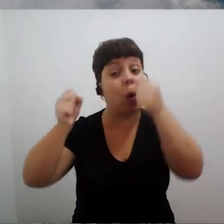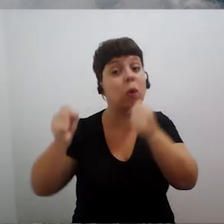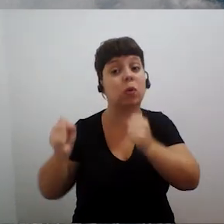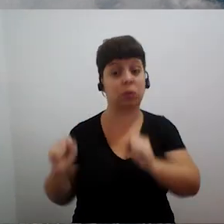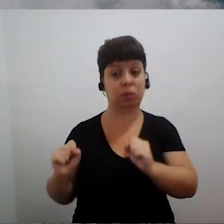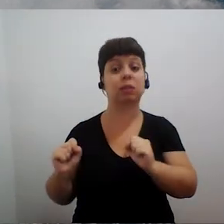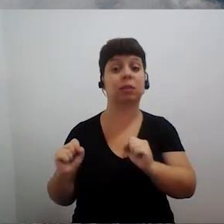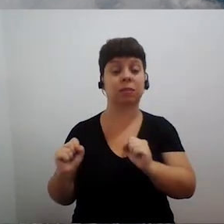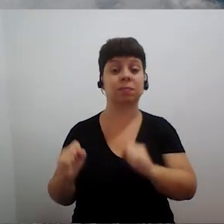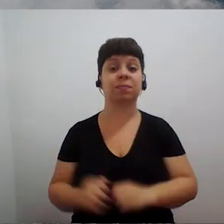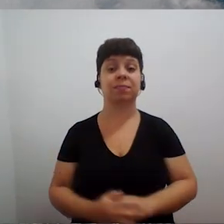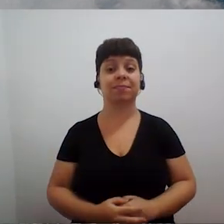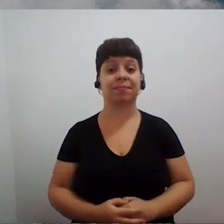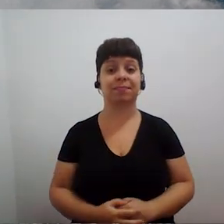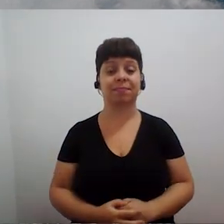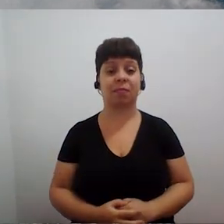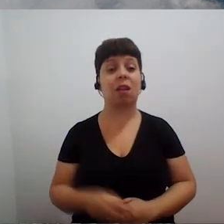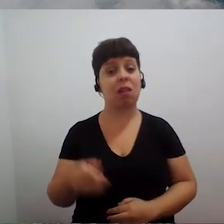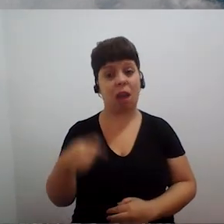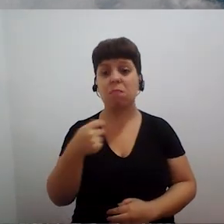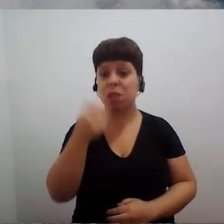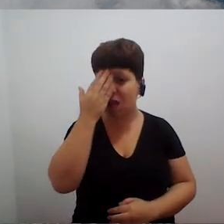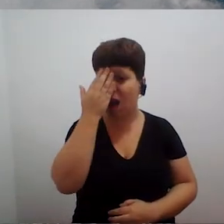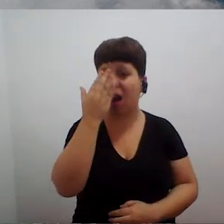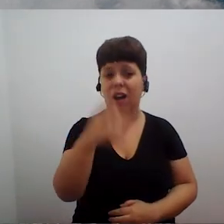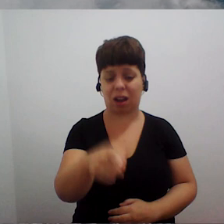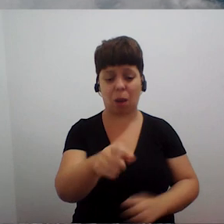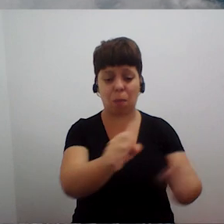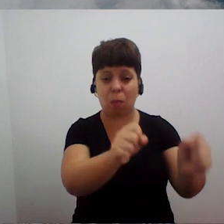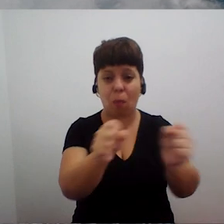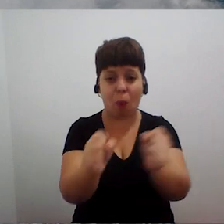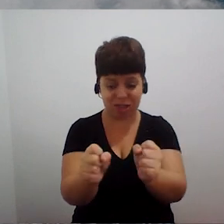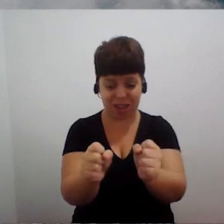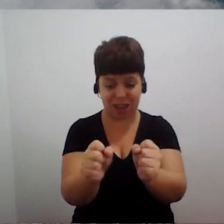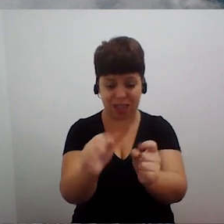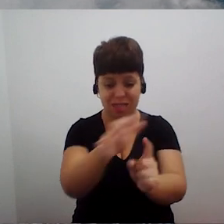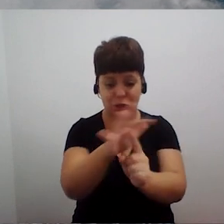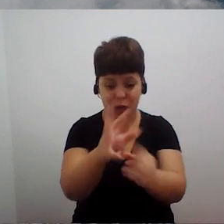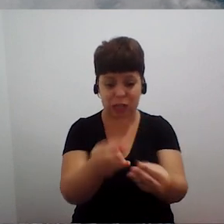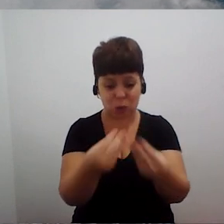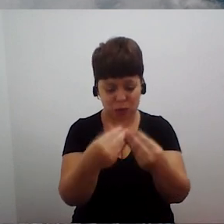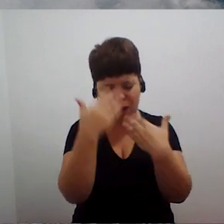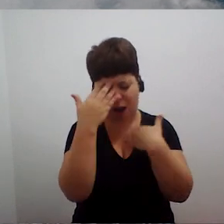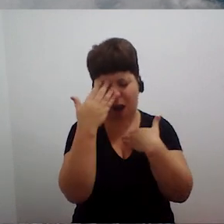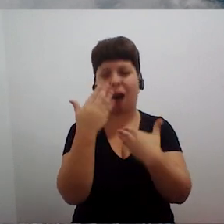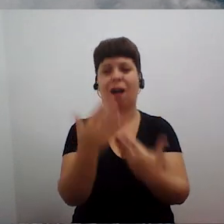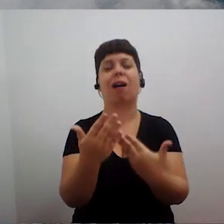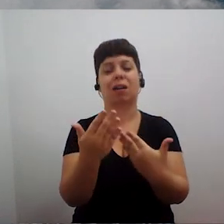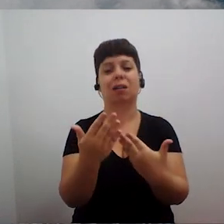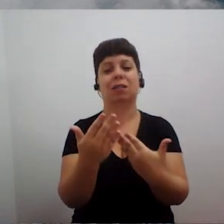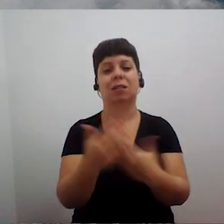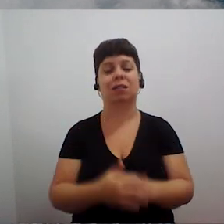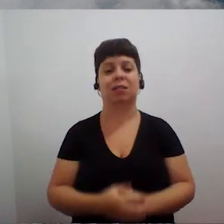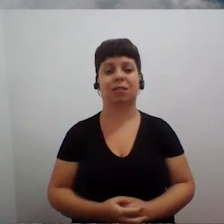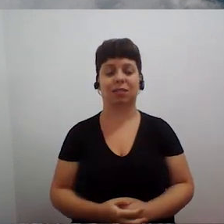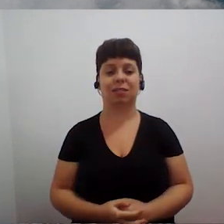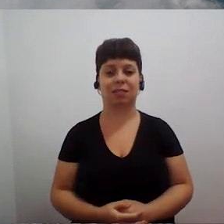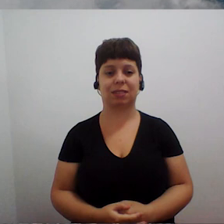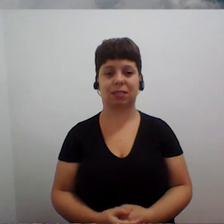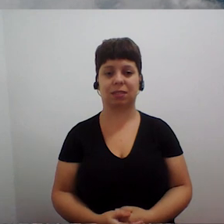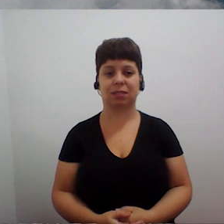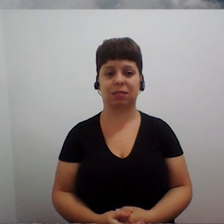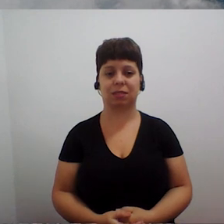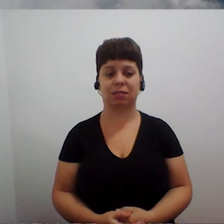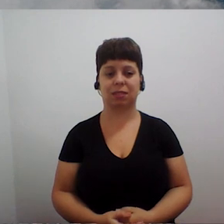e nós devemos agradecer a esse bem que a natureza nos, por isso que a todas religiões